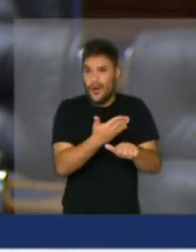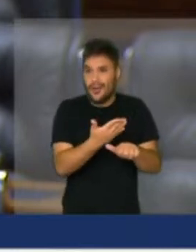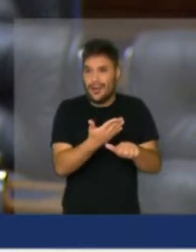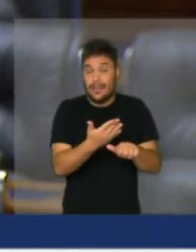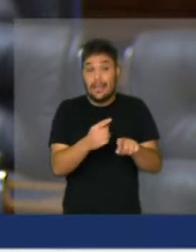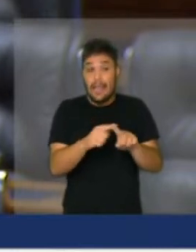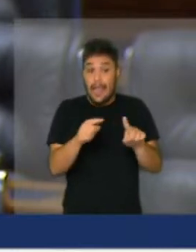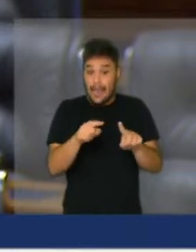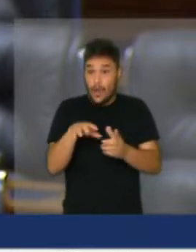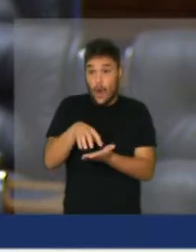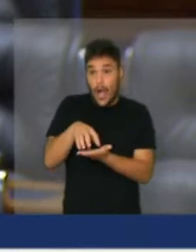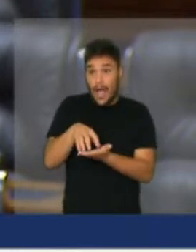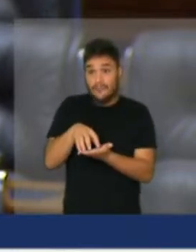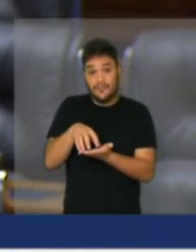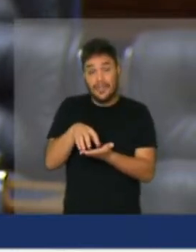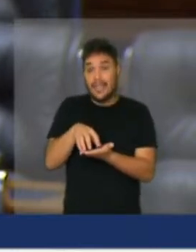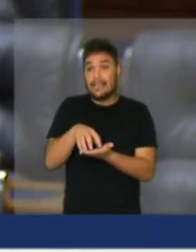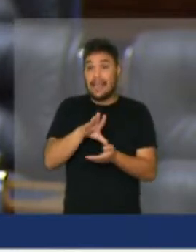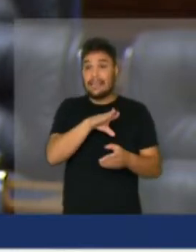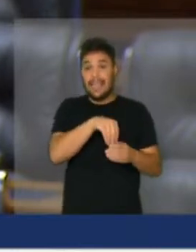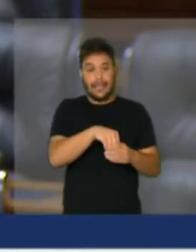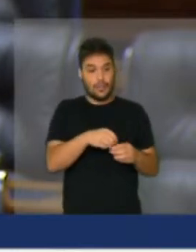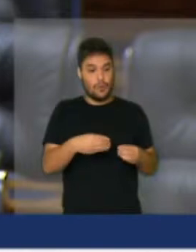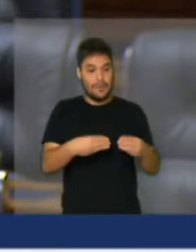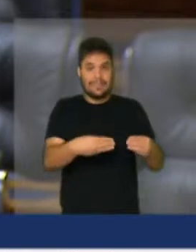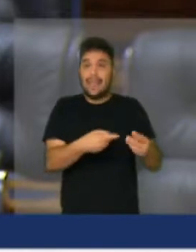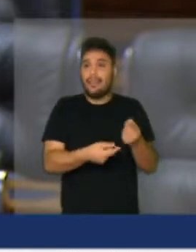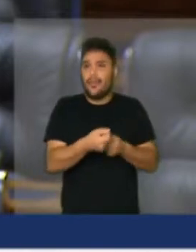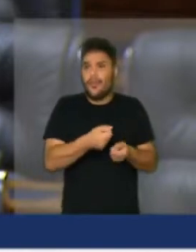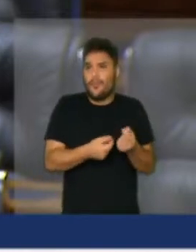QUESTÃO QUE O COAF, ESTÁ SUBORDINADO AO PRÓPRIO MINISTRO DA ECONOMIA, NÃO É SIMPÁTICO, TRANSPARENTE QUE